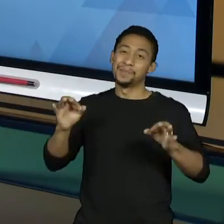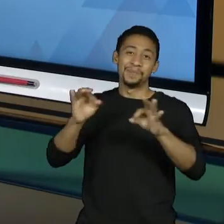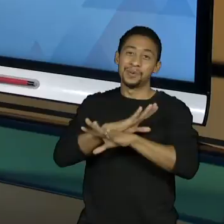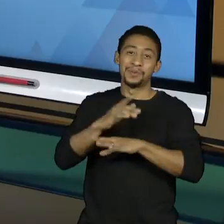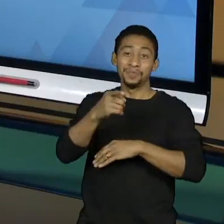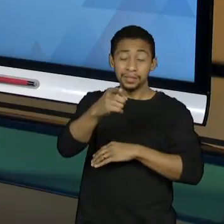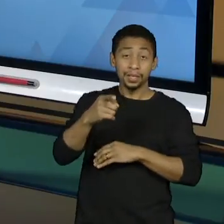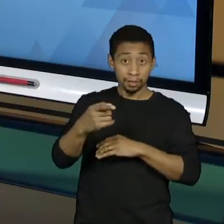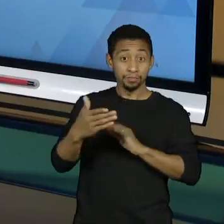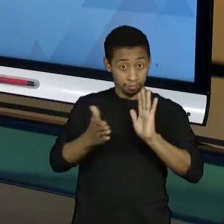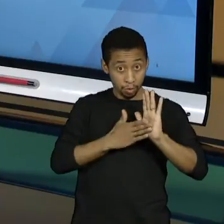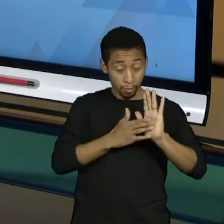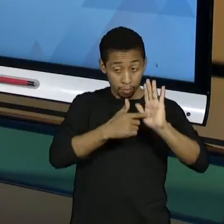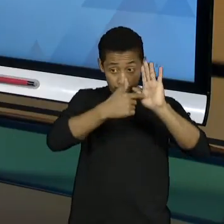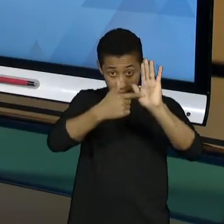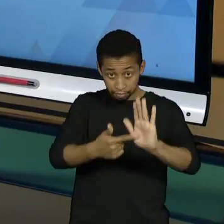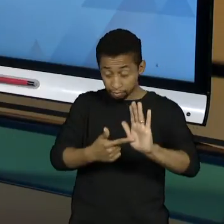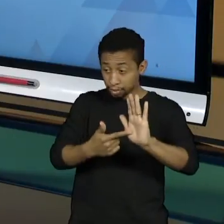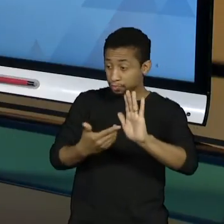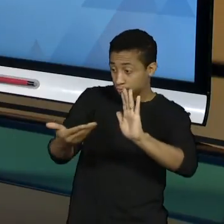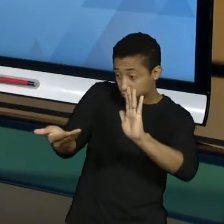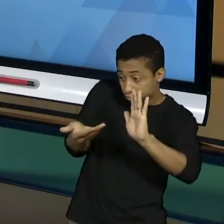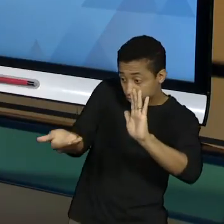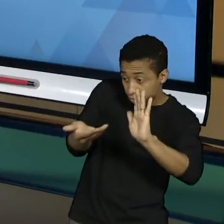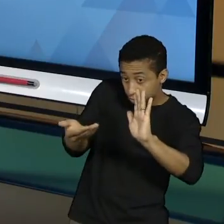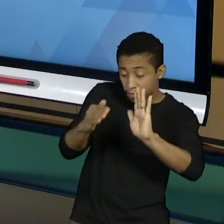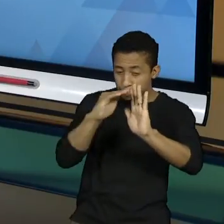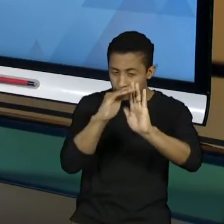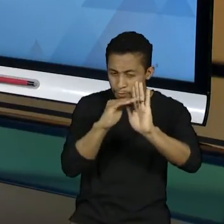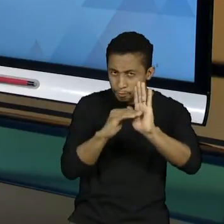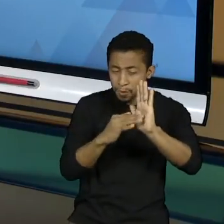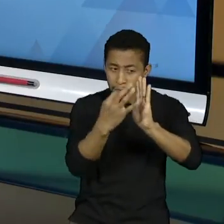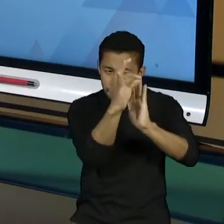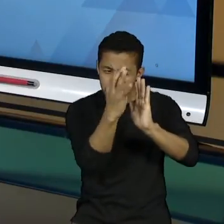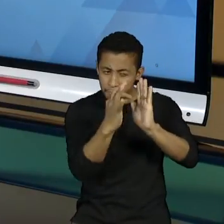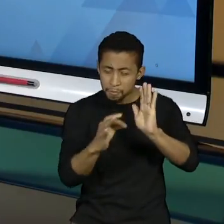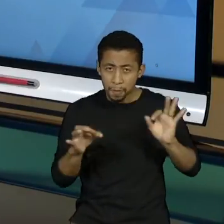VOCÊ FEZ BASEADO NOS REQUISITOS QUE VOCÊS LEVANTARAM LÁ ATRÁS.